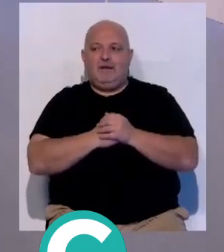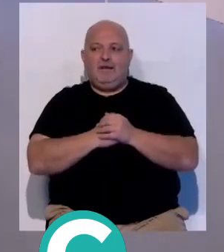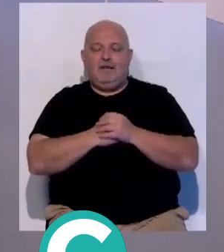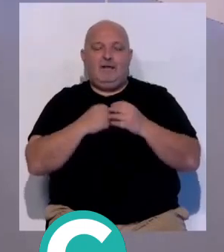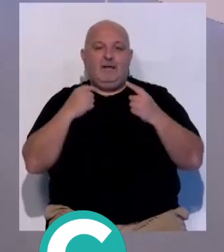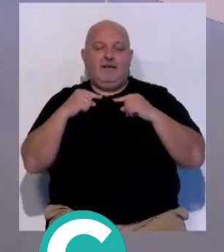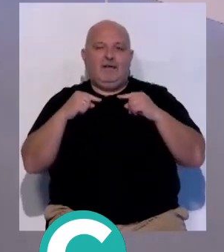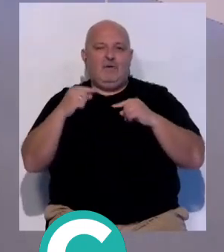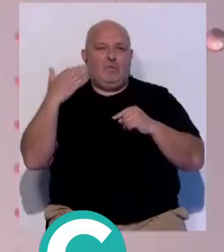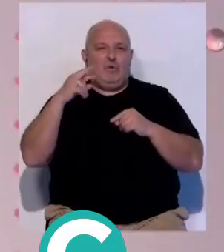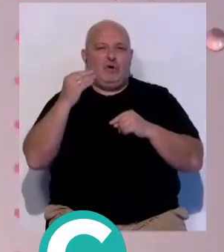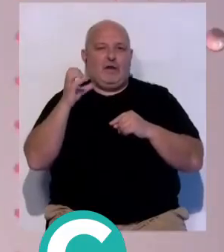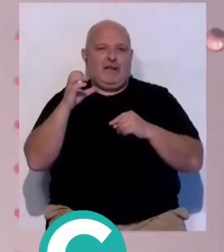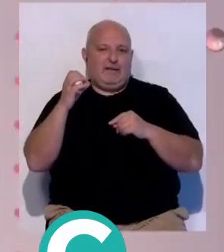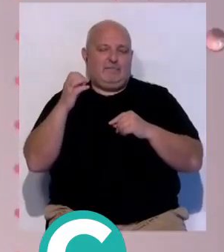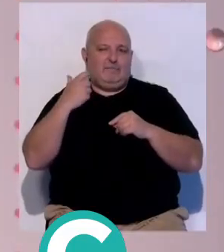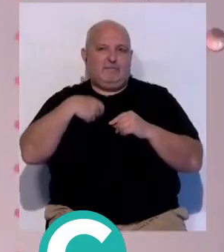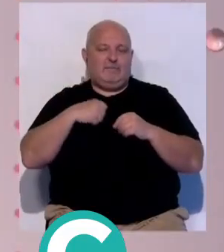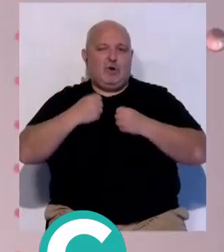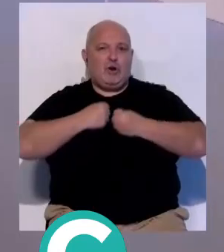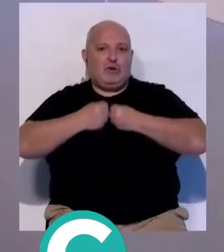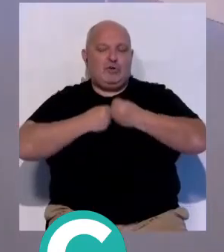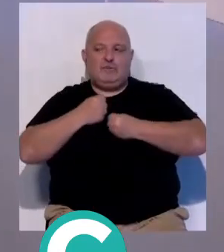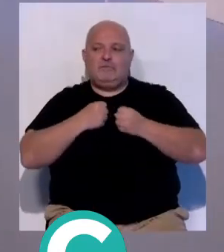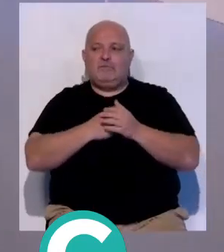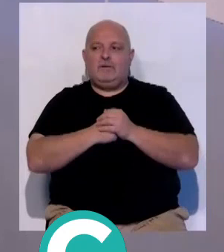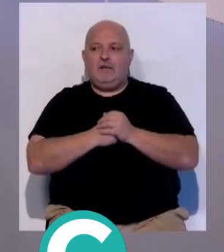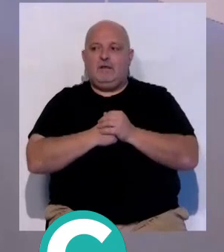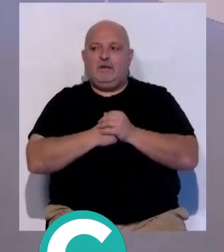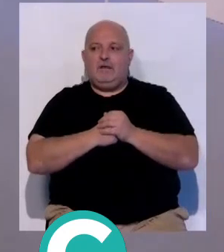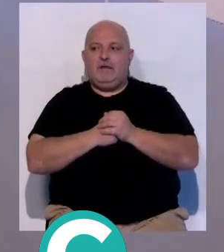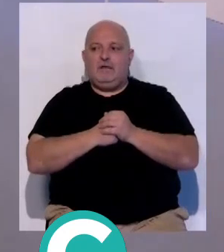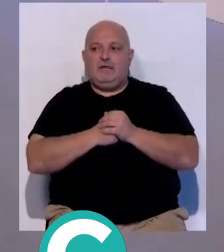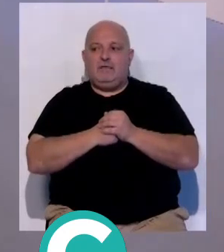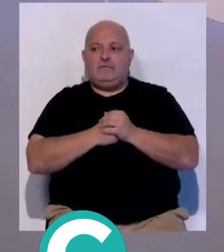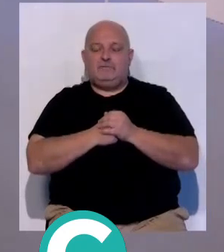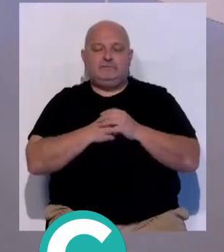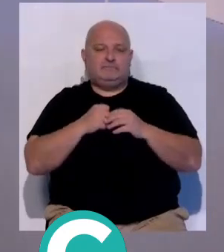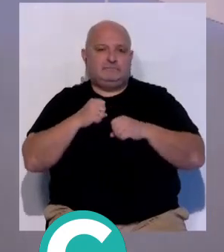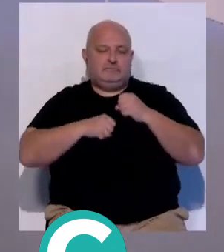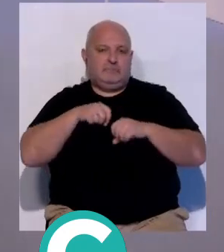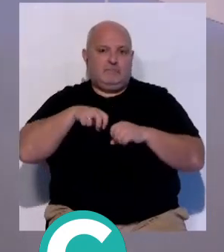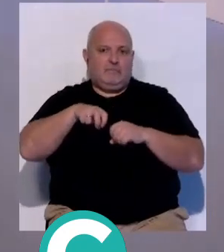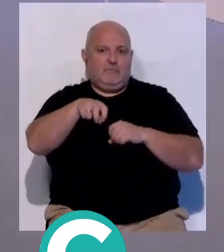el entrenador Rocky olsen claro yo iba corriendo y hacia la portería puede tener el ejercicio era